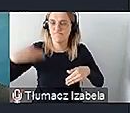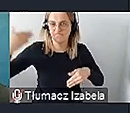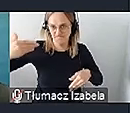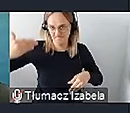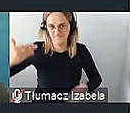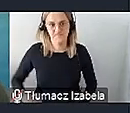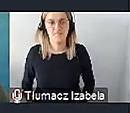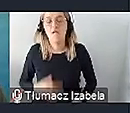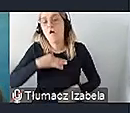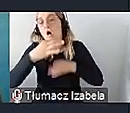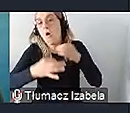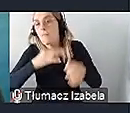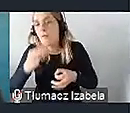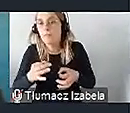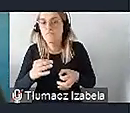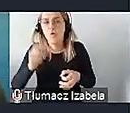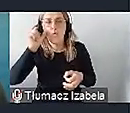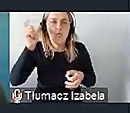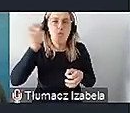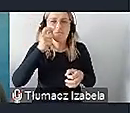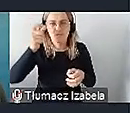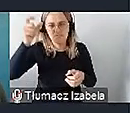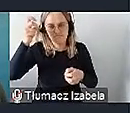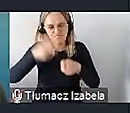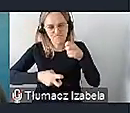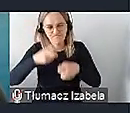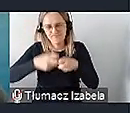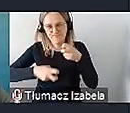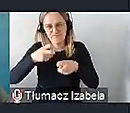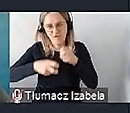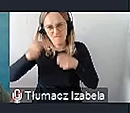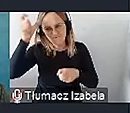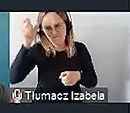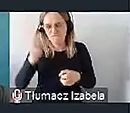i opowiem o takim naszym głównym wrogu czy przeciwniku,